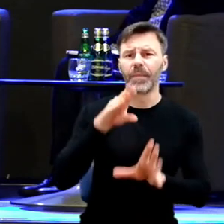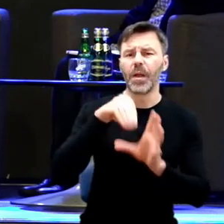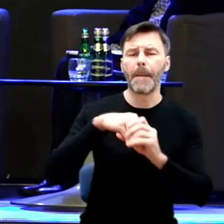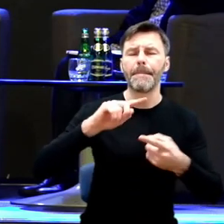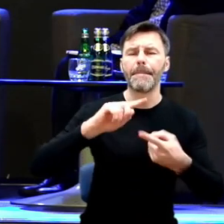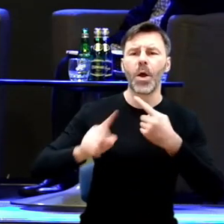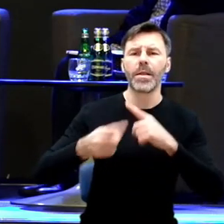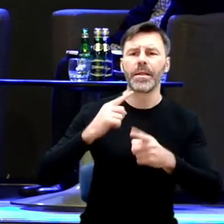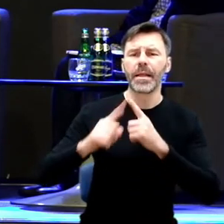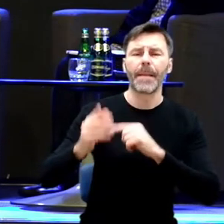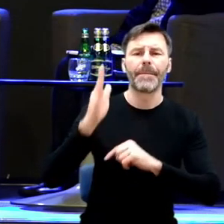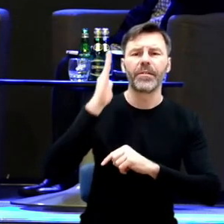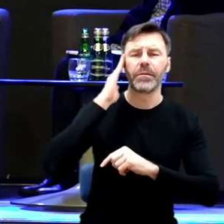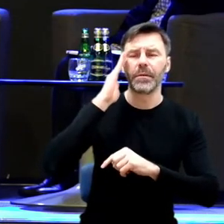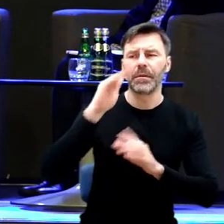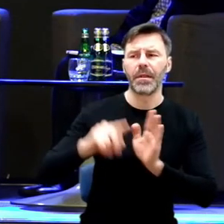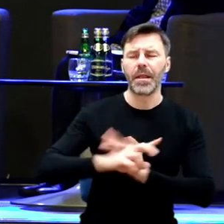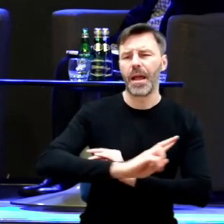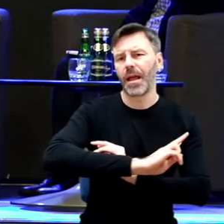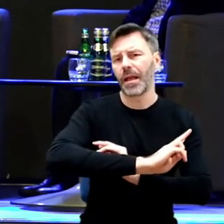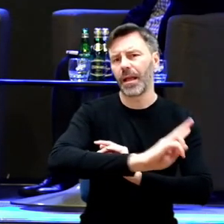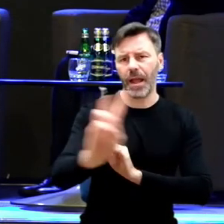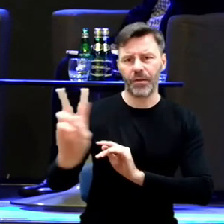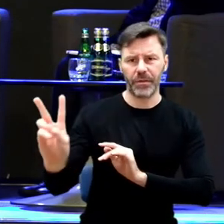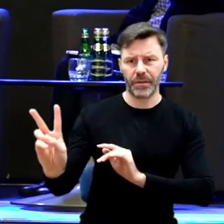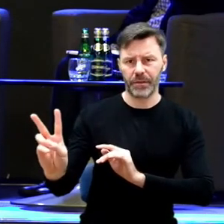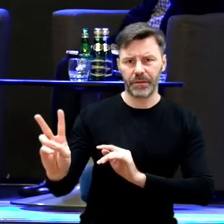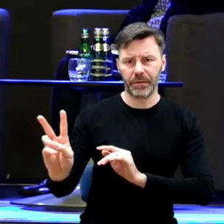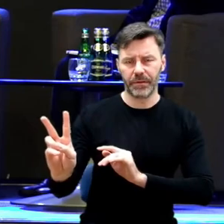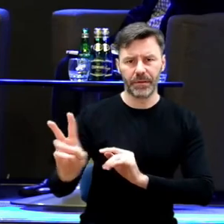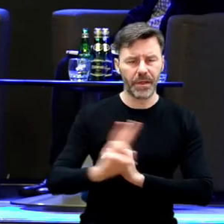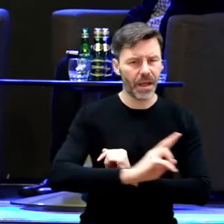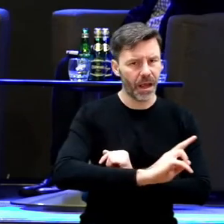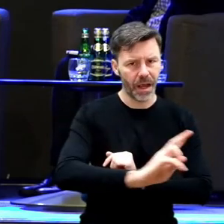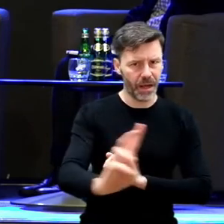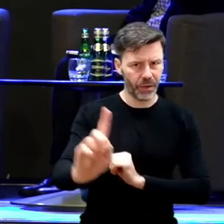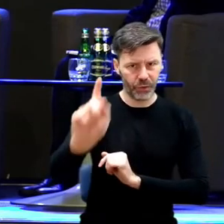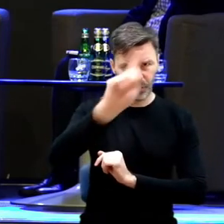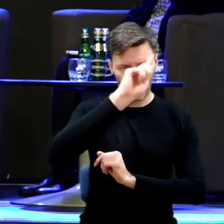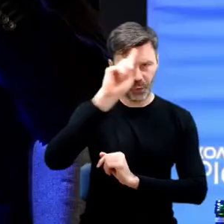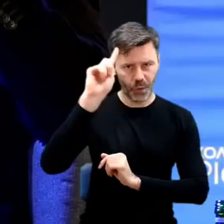dla wszystkich, do wszystkich warstw społecznych w danej społeczności lokalnej,